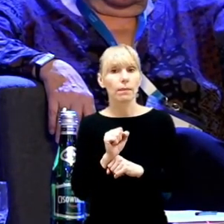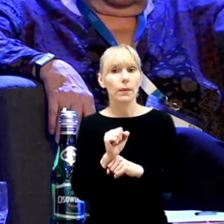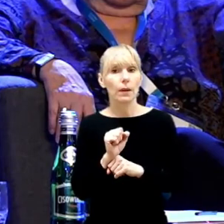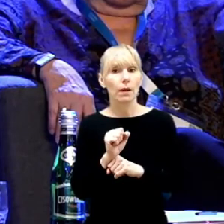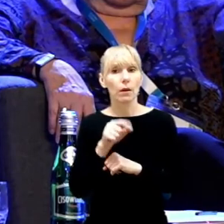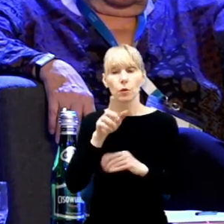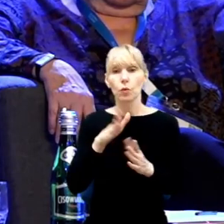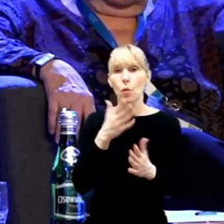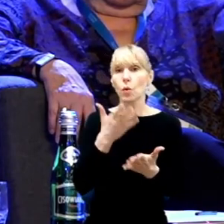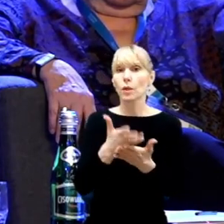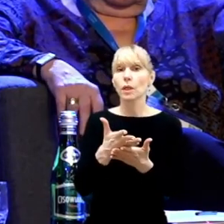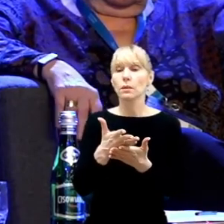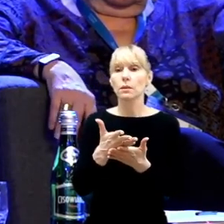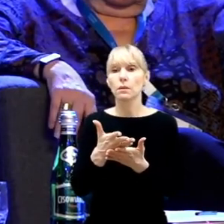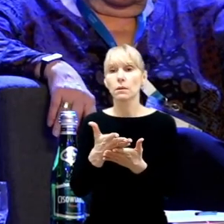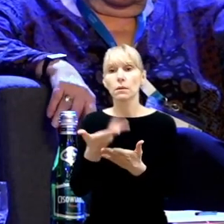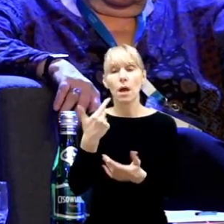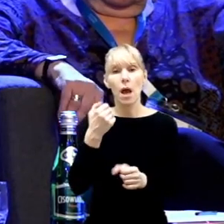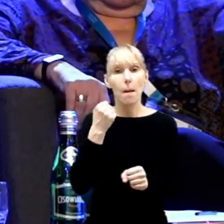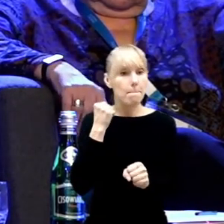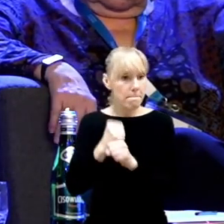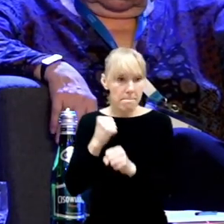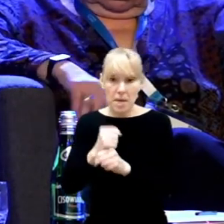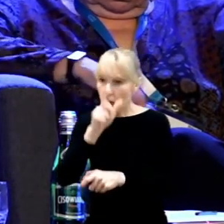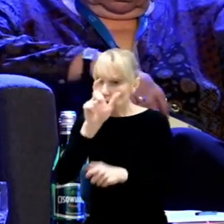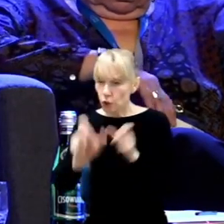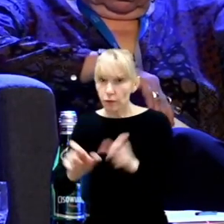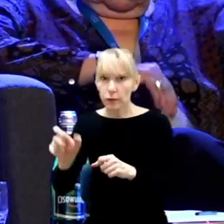Mamy za mało pracowników, w związku z tym dominuje rynek pracownika.